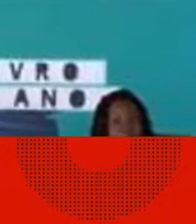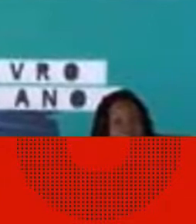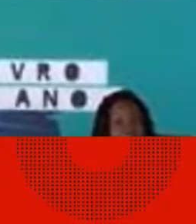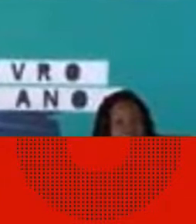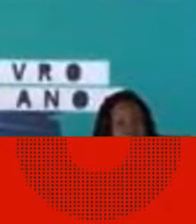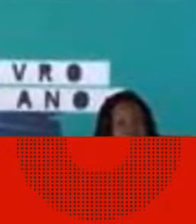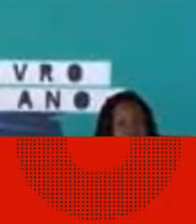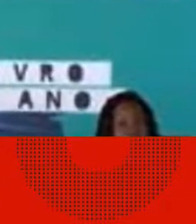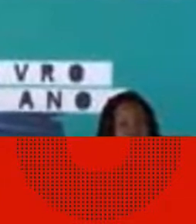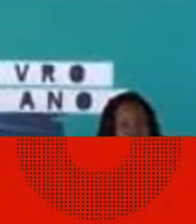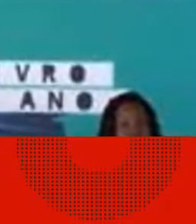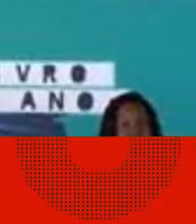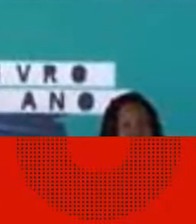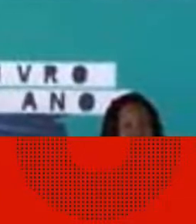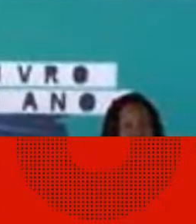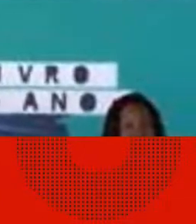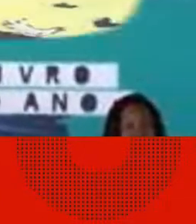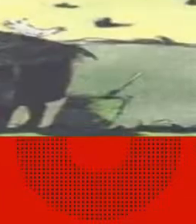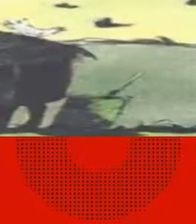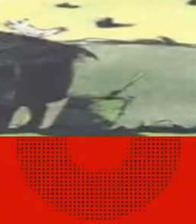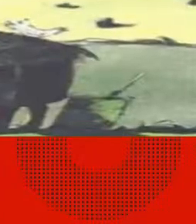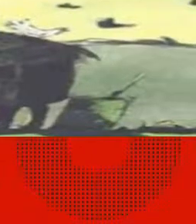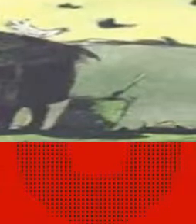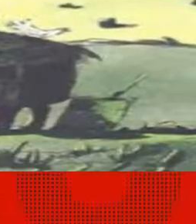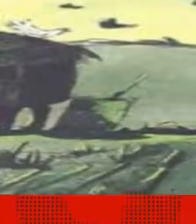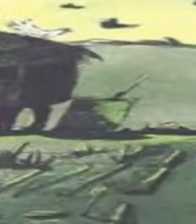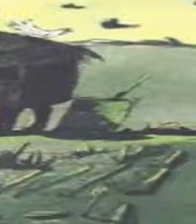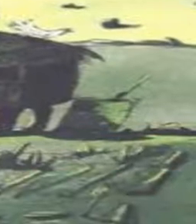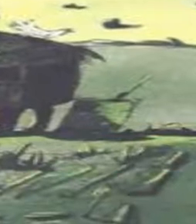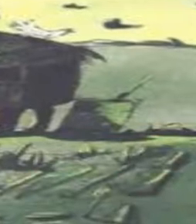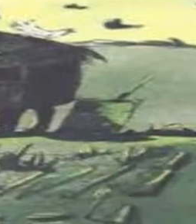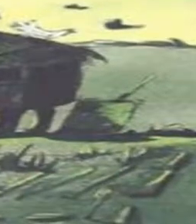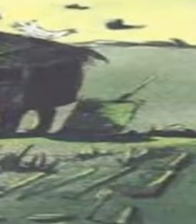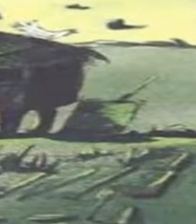"Sagatrissuinorana", de João Luiz Guimarães e Nelson Cruz, foi o escolhido como Livro